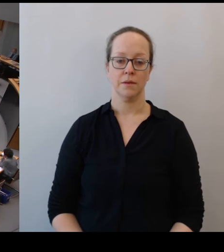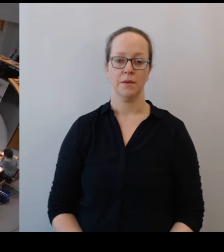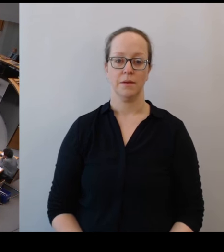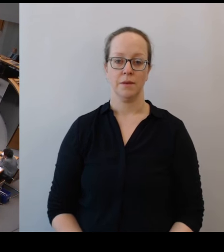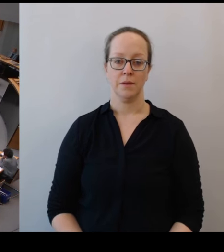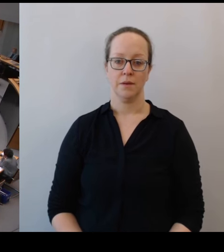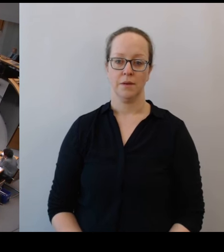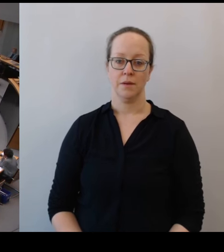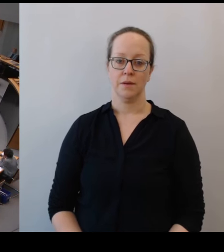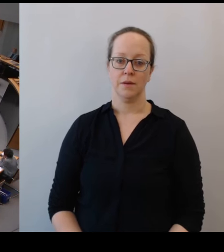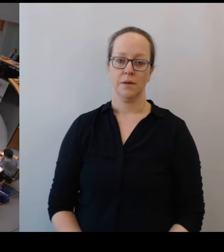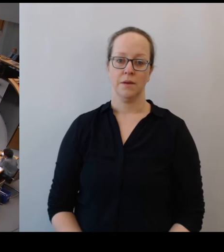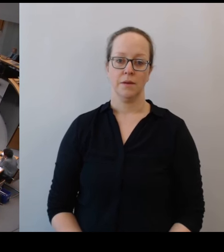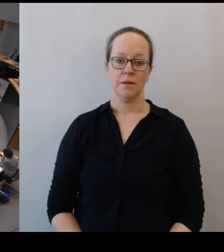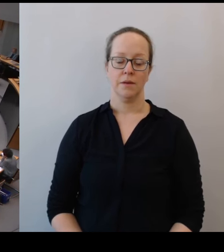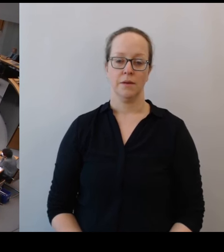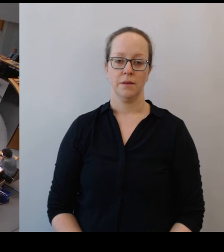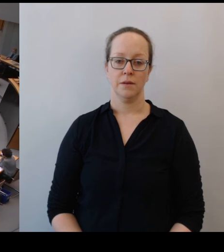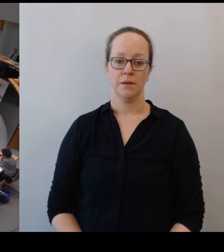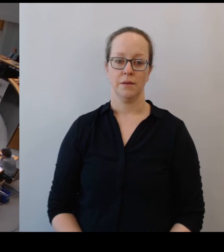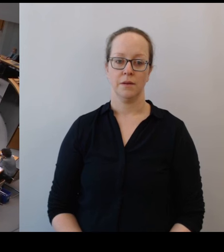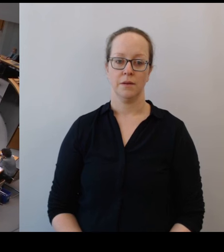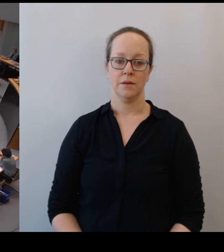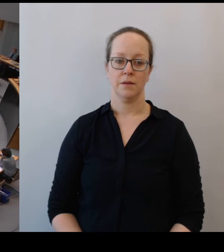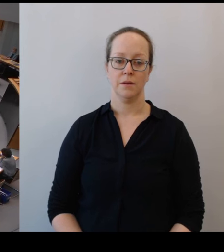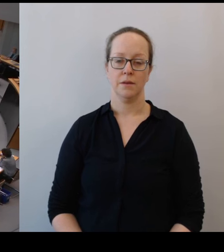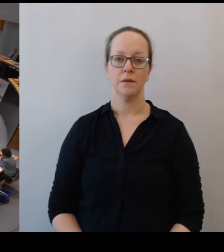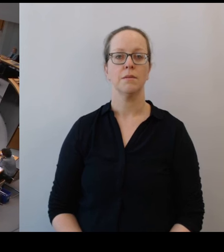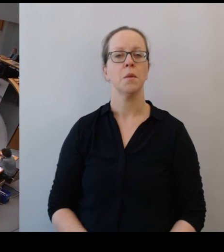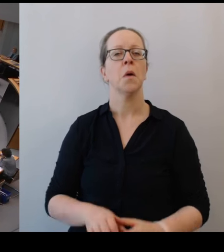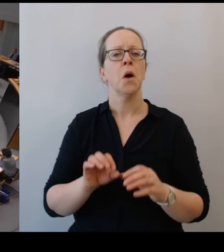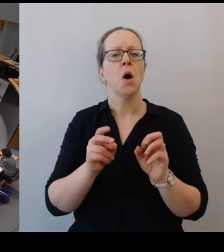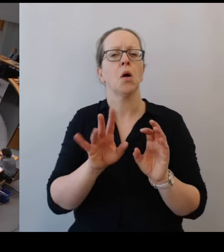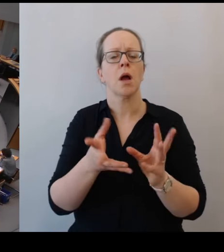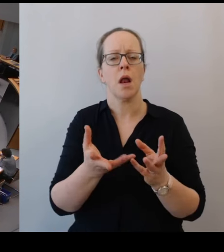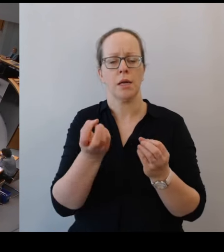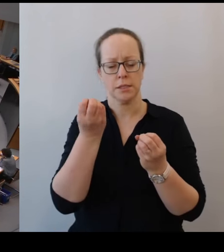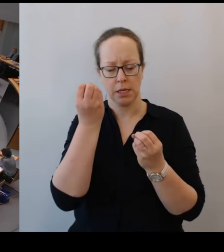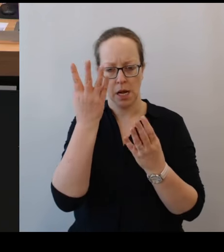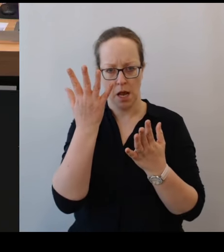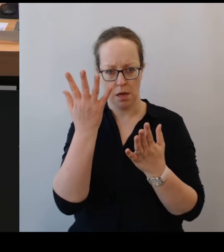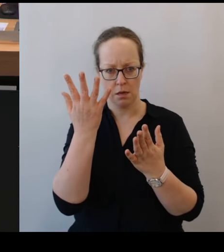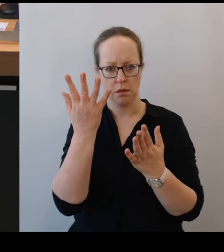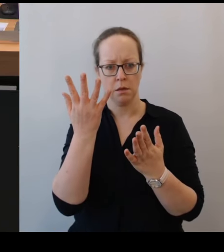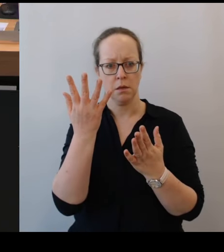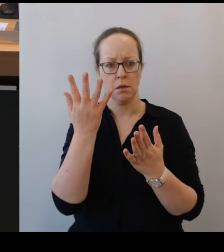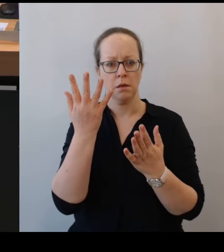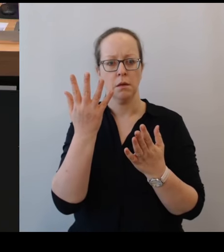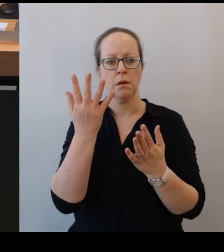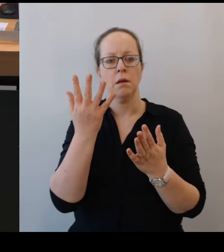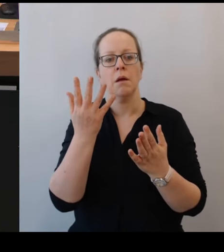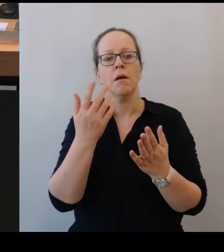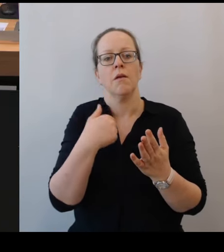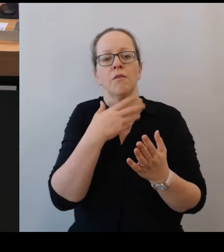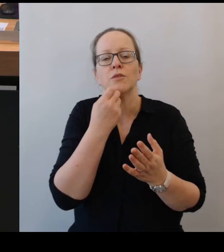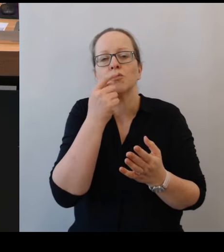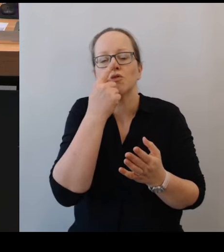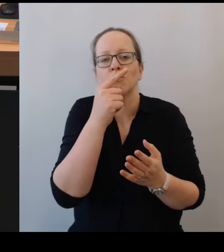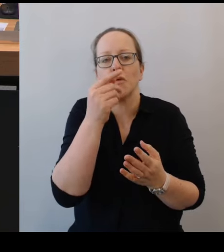(Rednerwechsel) Na, dann ist das ja geklärt. Ich wollte Ihnen noch die Möglichkeit geben, den Saal zu verlassen.(Beifall) Ich frag nur mal vorsorglich, ob Sie vielleicht doch sicher